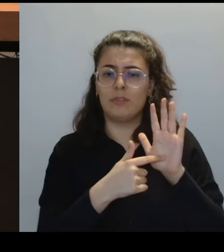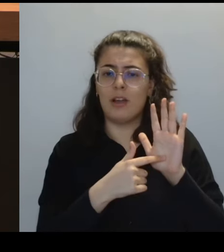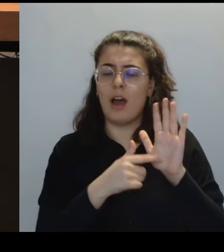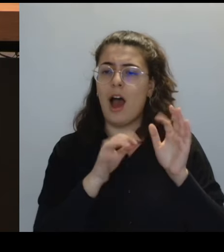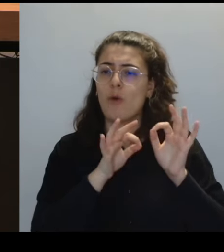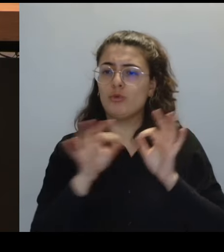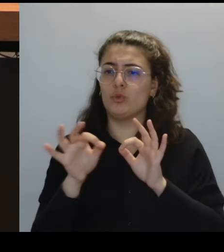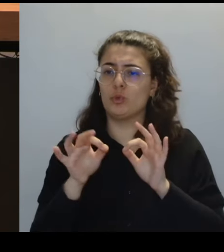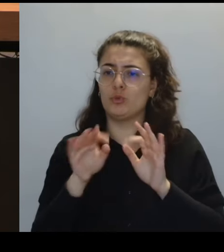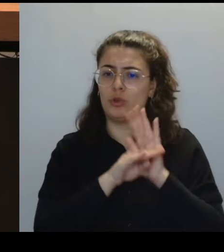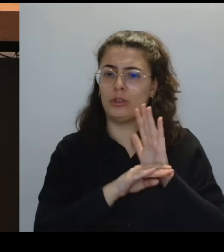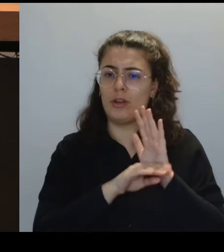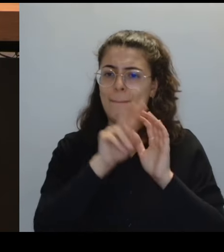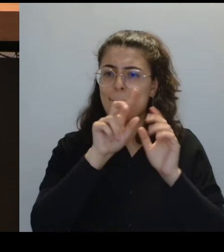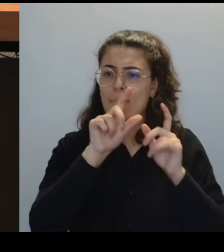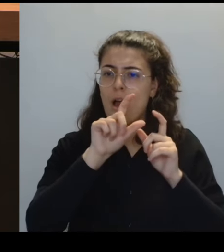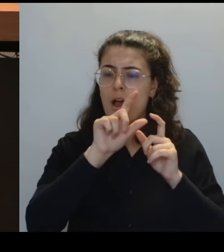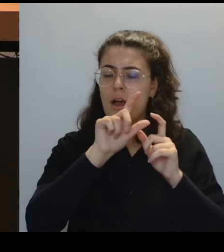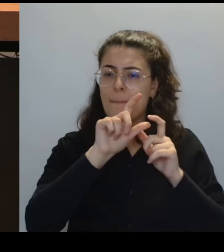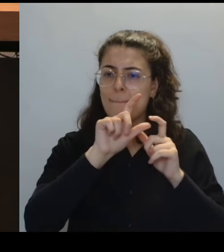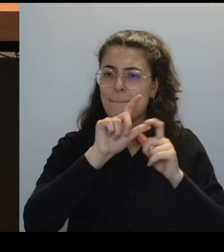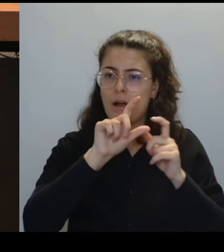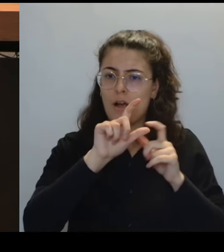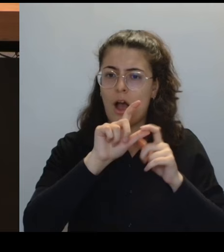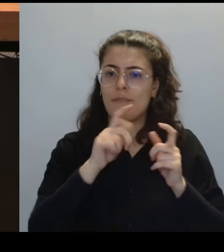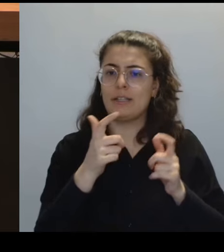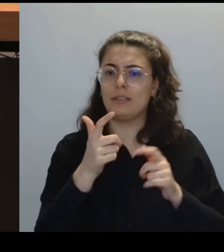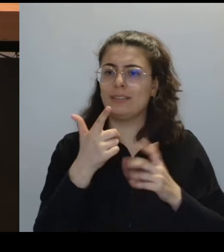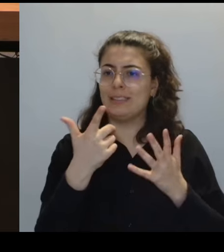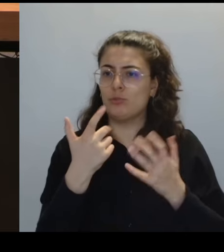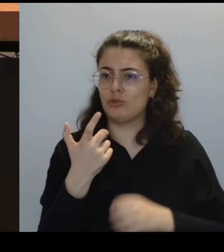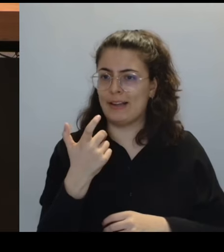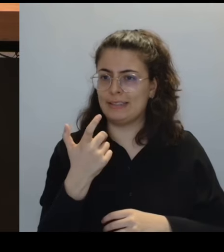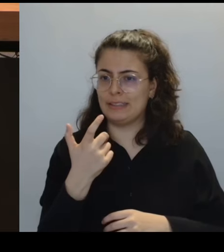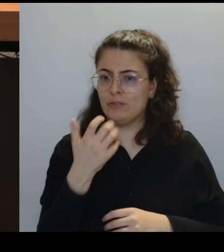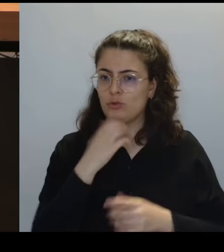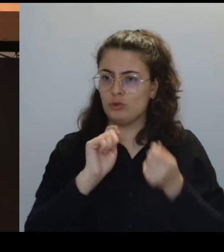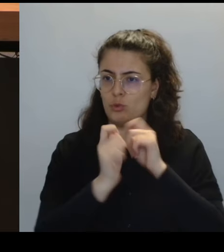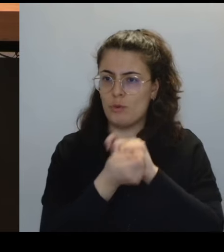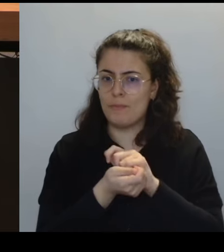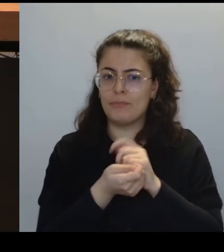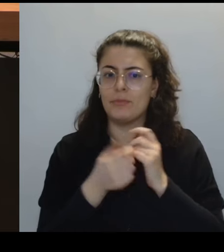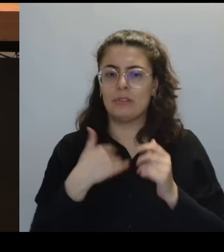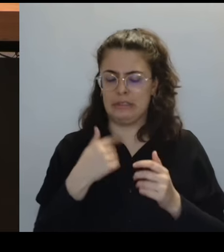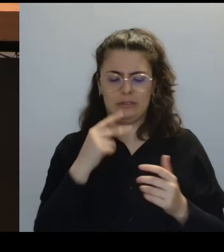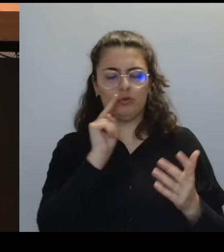Ich habe mir mal die Vorschrift angesehen, die besteht aus zwei Paragrafen. Aber eigentlich wollen sie das ganze Gesetz-